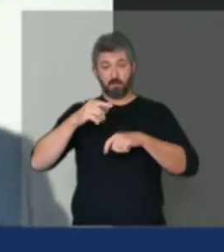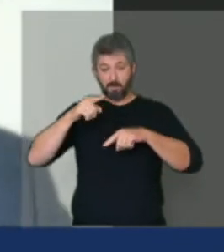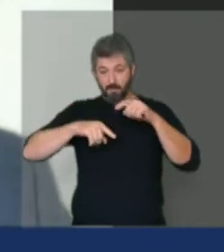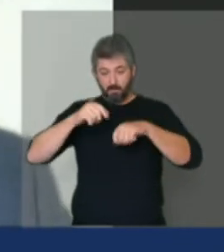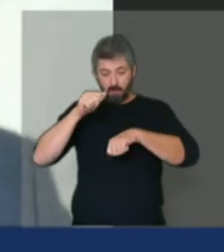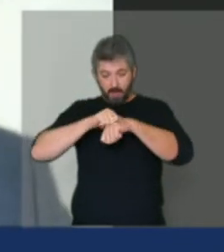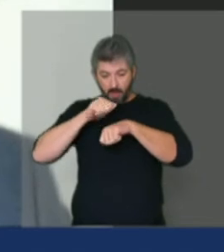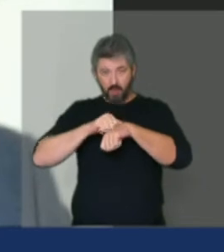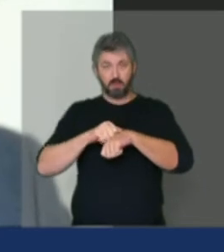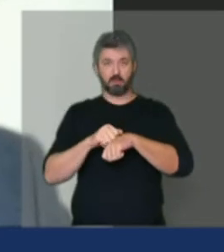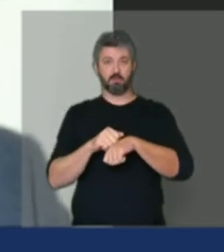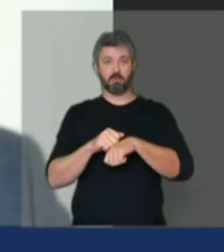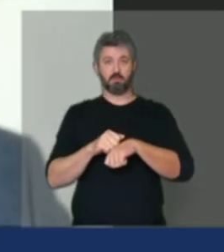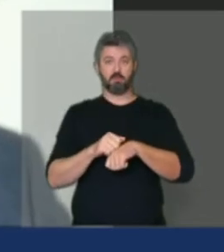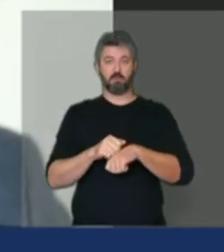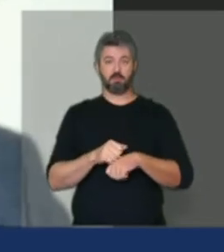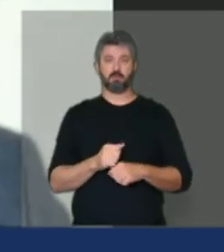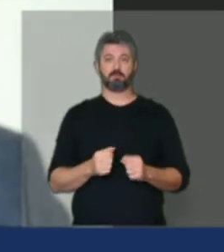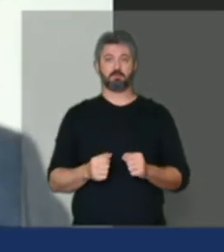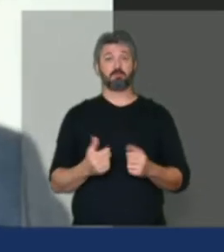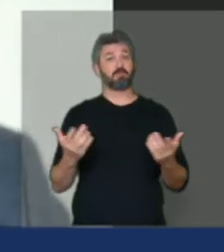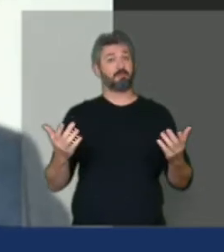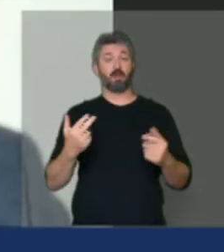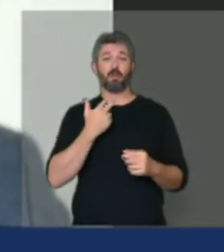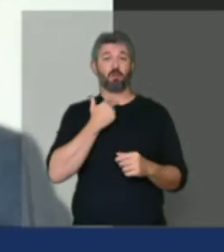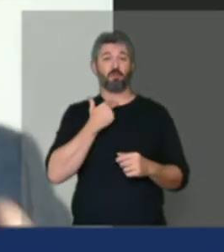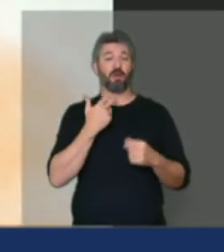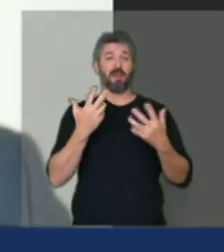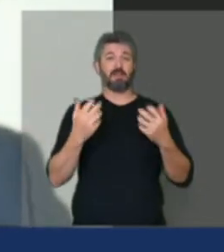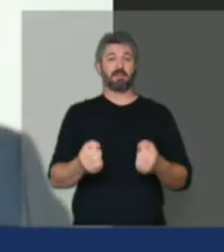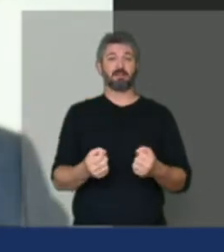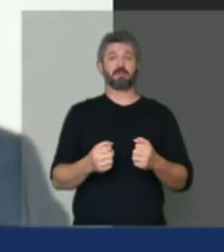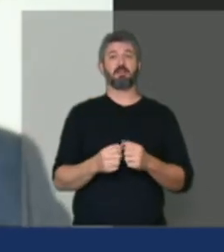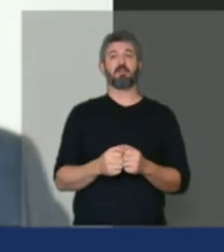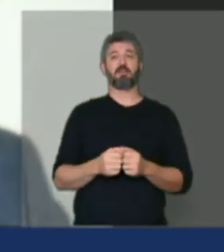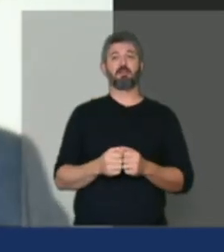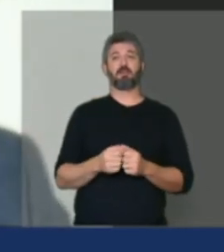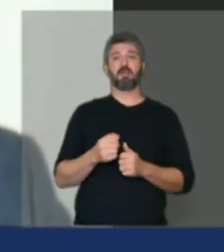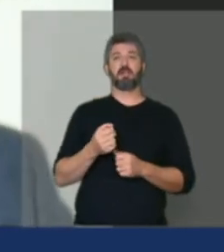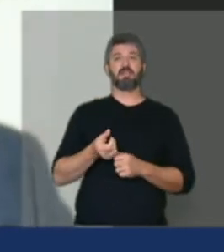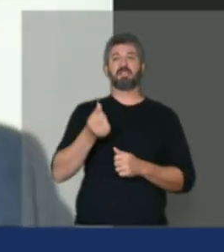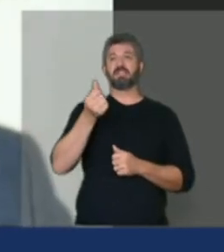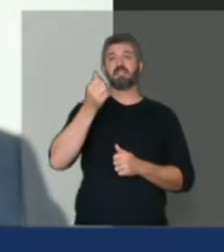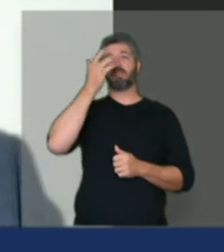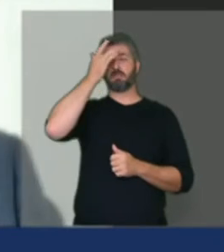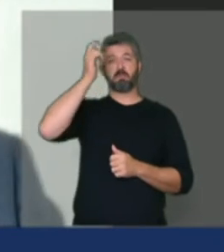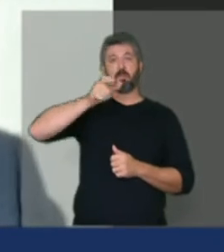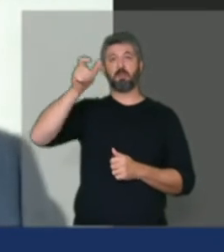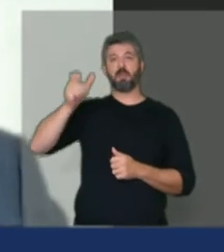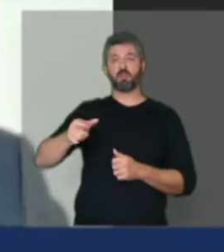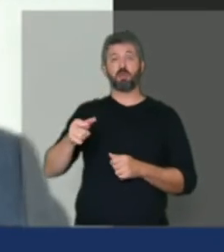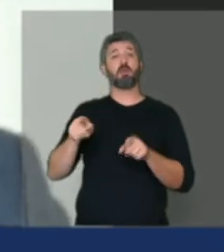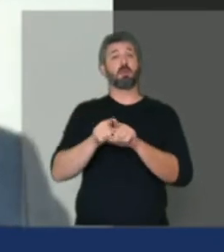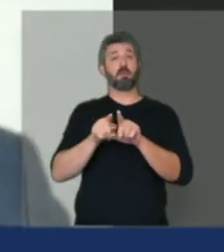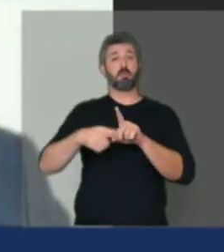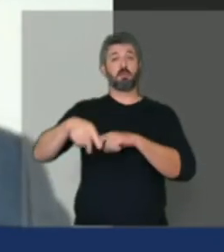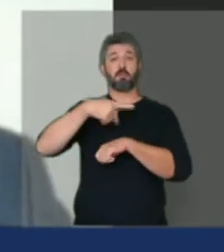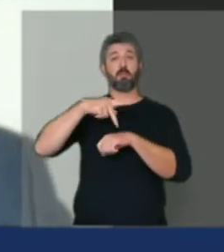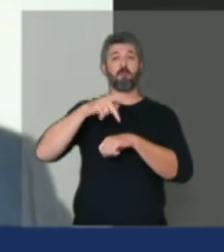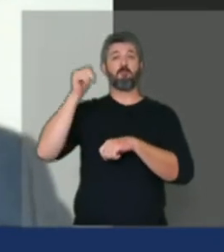PROVA MATERIAL E NÓS NÃO PODEMOS PERMITIR QUE O PAÍS SEJA REFÉM DE MEIA DÚZIA DE PESSOAS, INCLUSIVE DE OUTROS PAÍSES, ONDE PODE, SE QUISEREM, EM ALGUM MOMENTO,